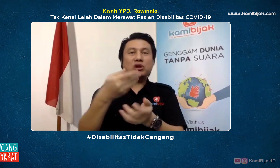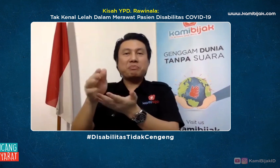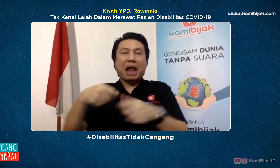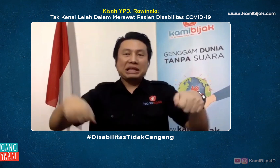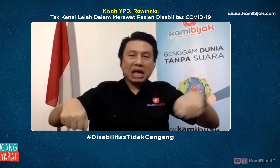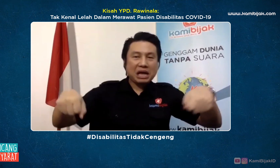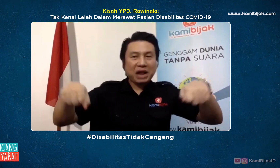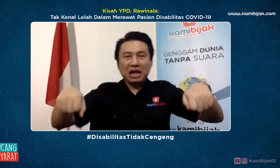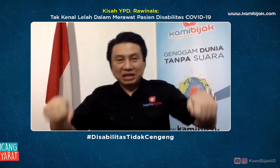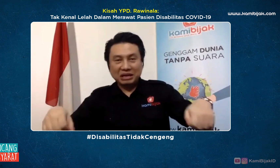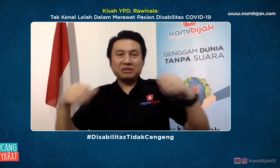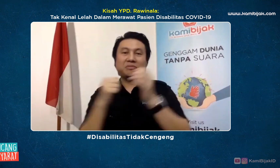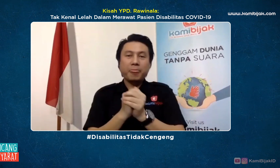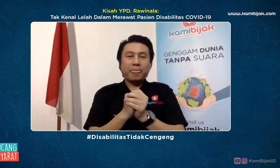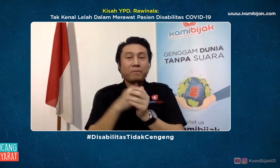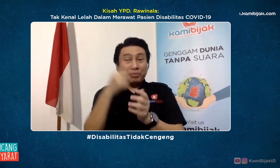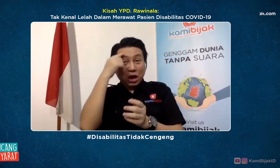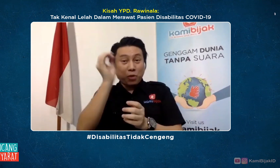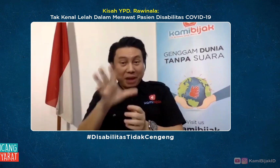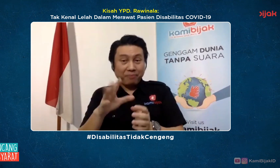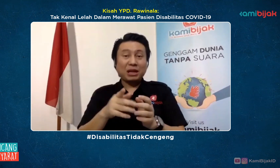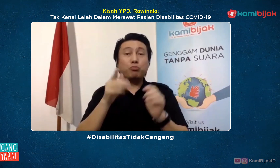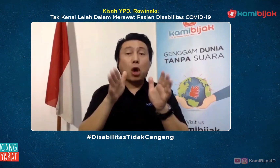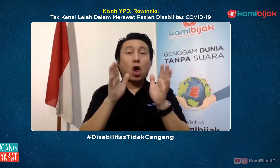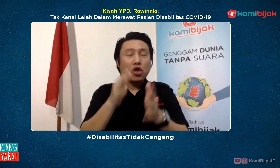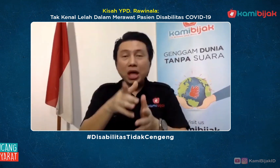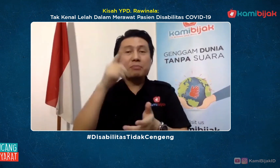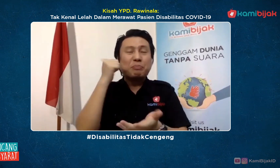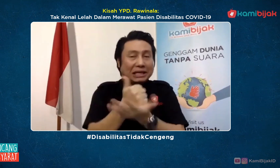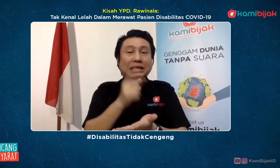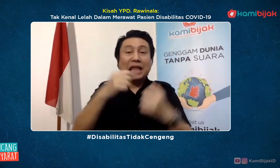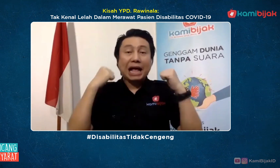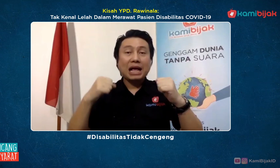pokoknya menjaga kebersihan.